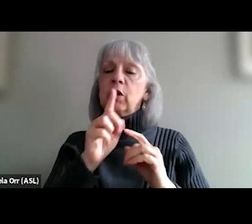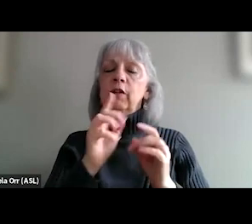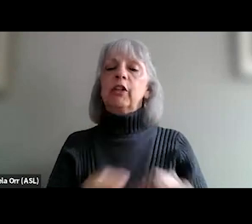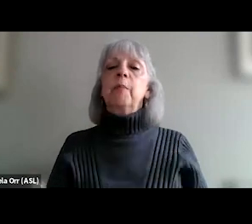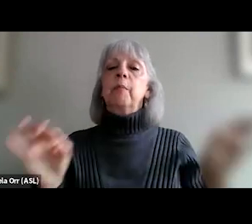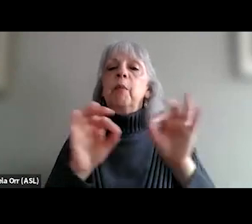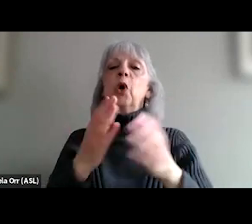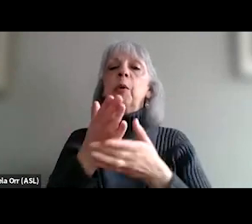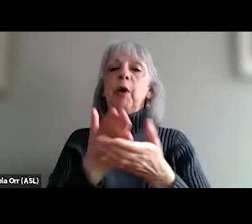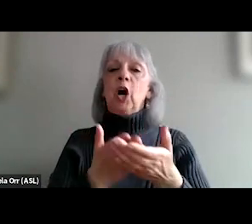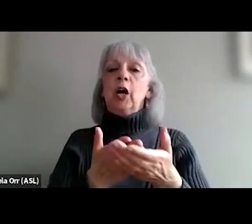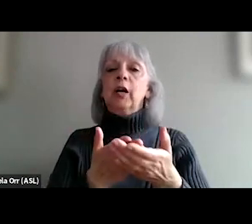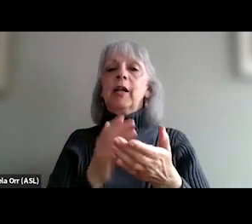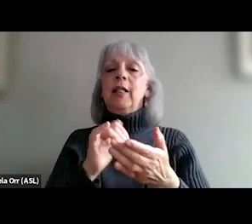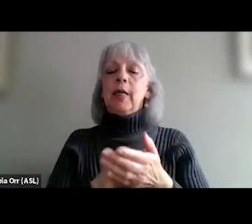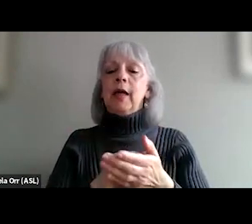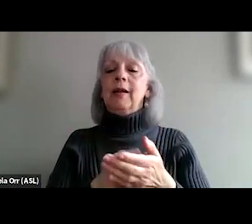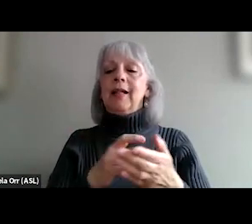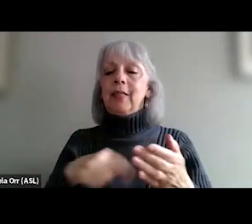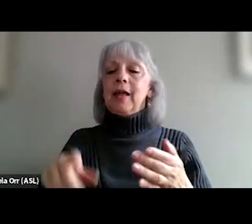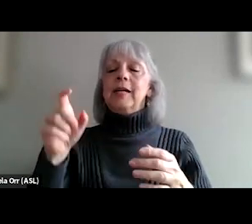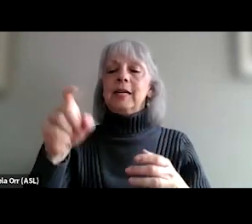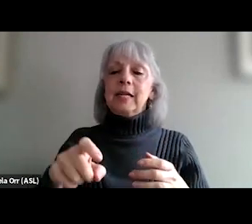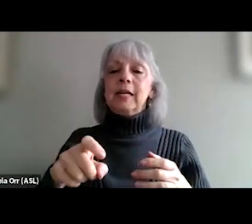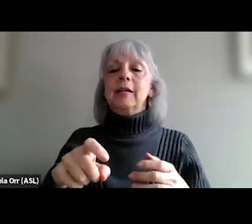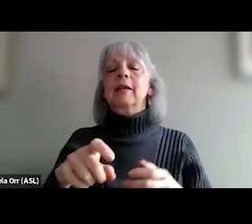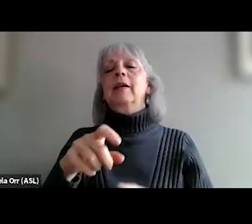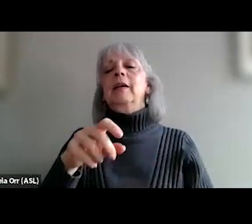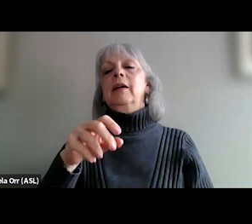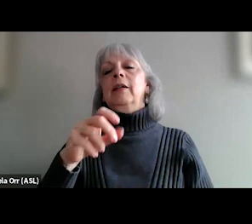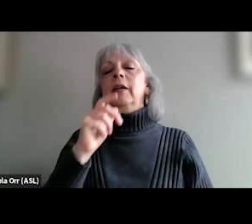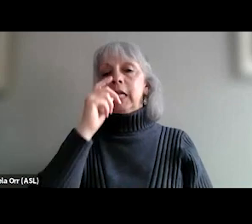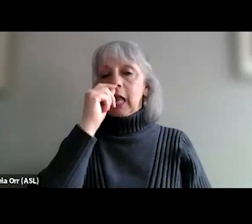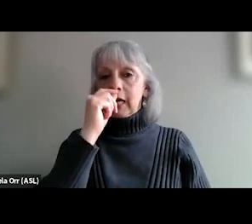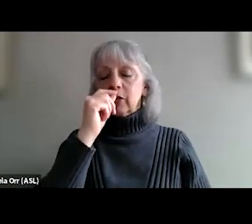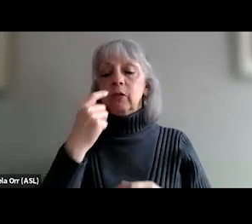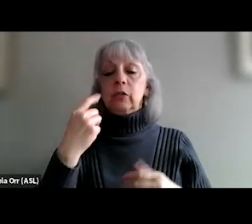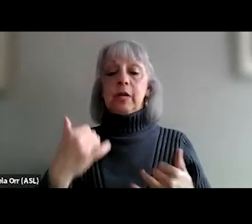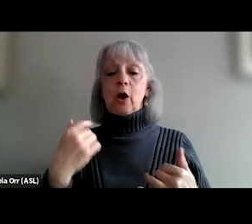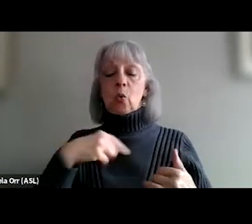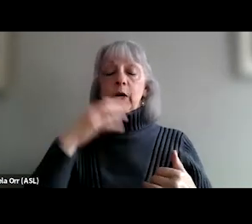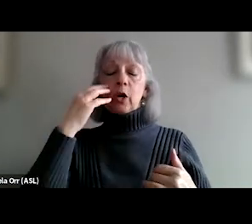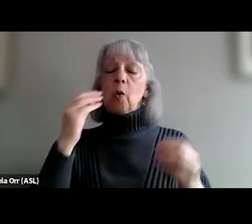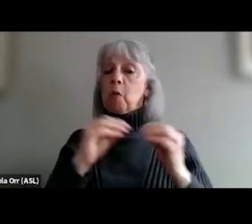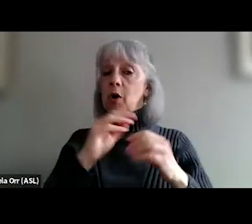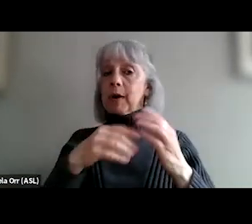en que existe la necesidad de naloxona. Ahora que conocemos un poco más sobre el tema,